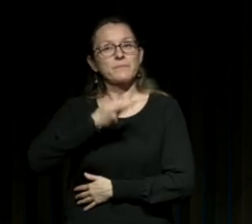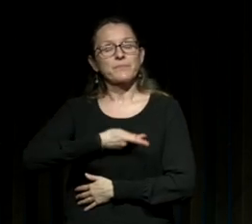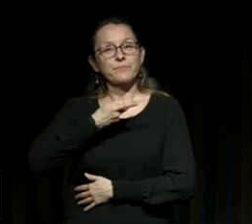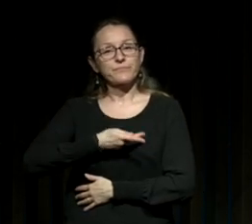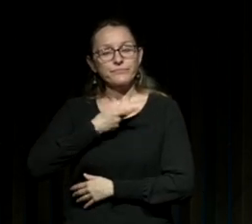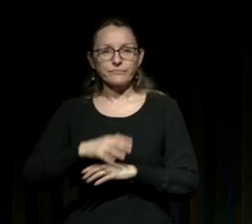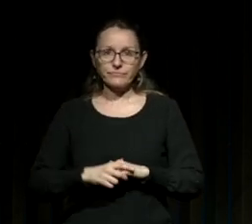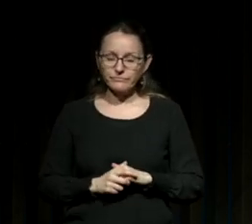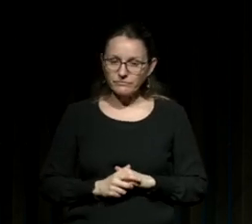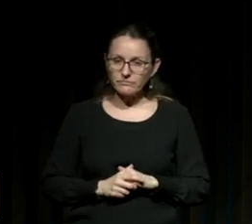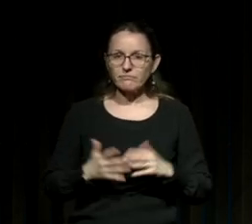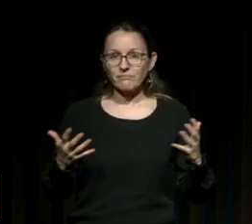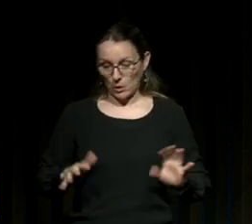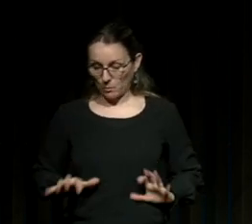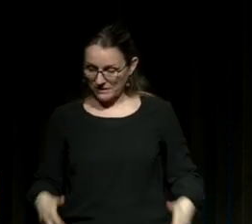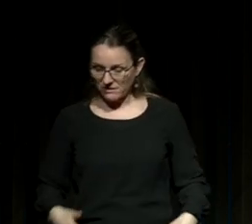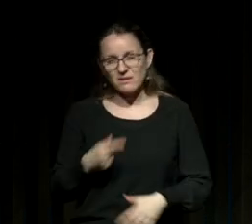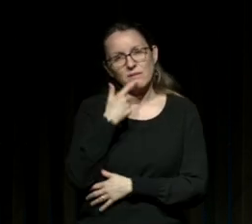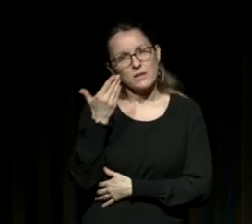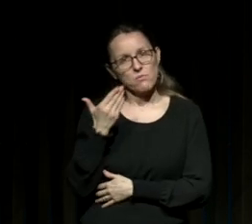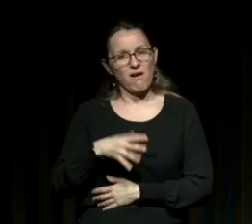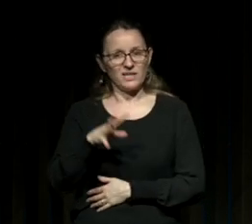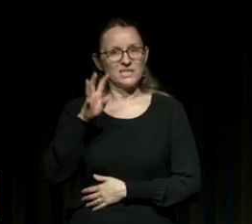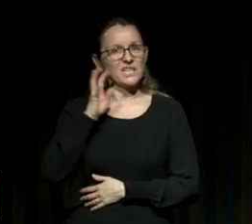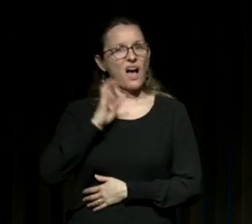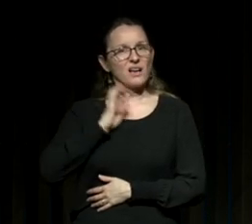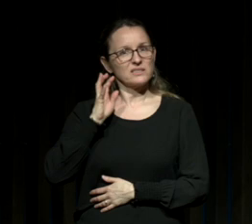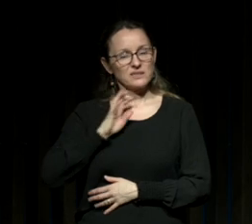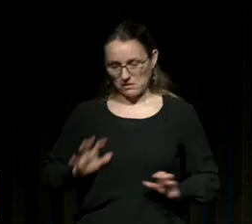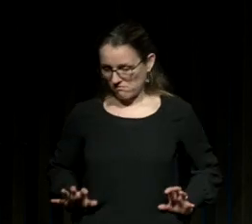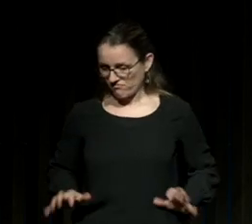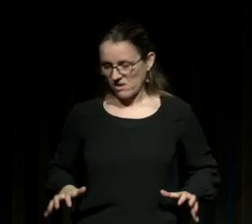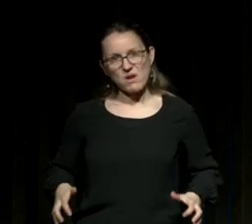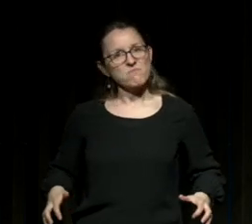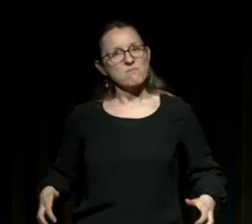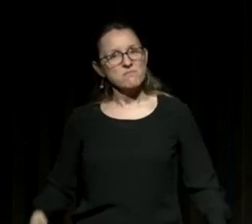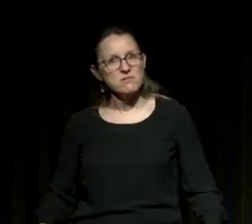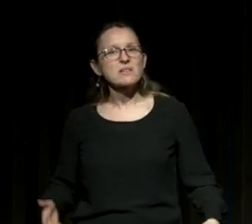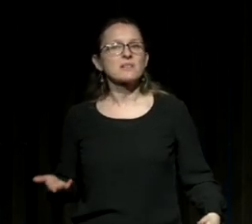l'obésité c'est un excès de masse grasse un excès de masse grasse qui a des conséquences néfastes